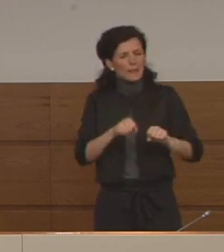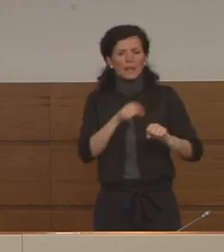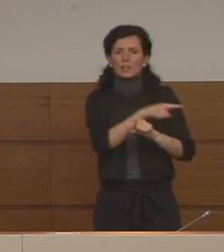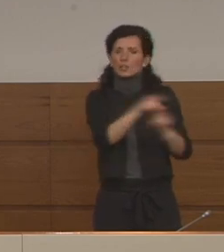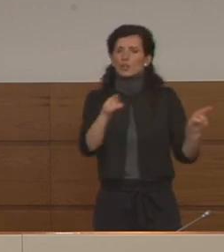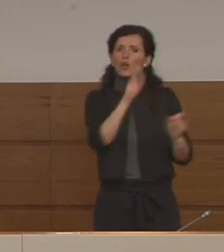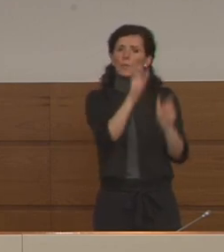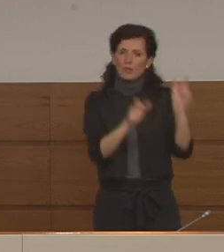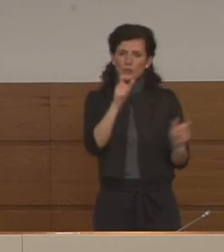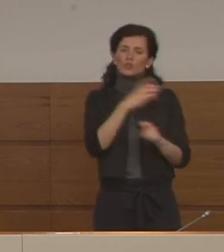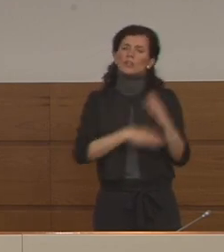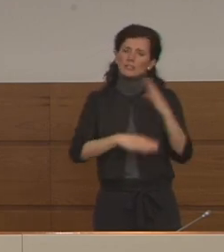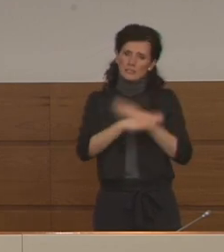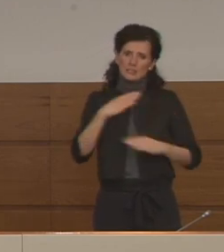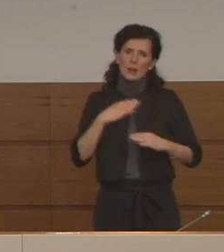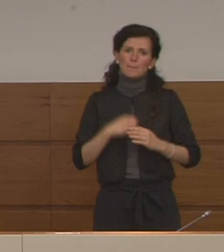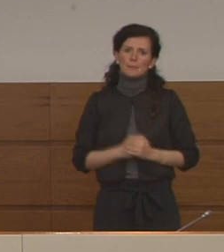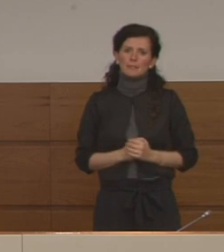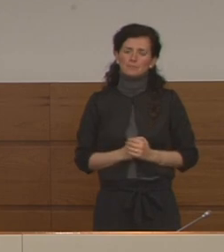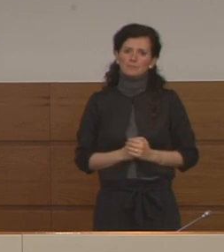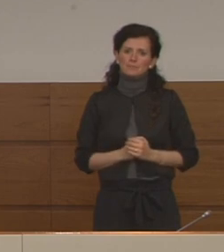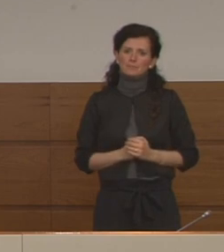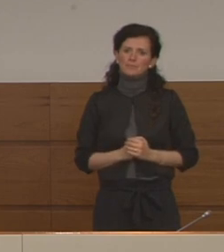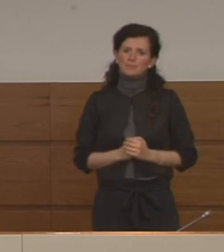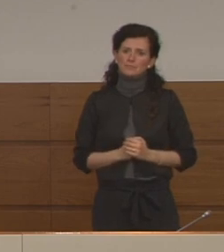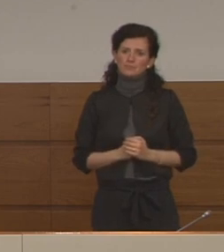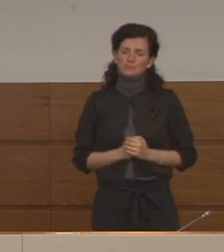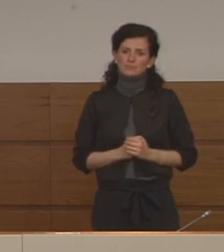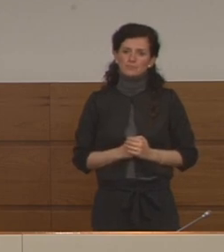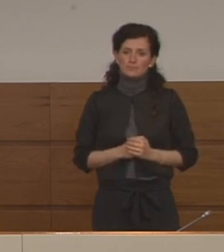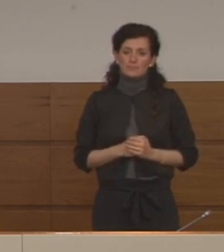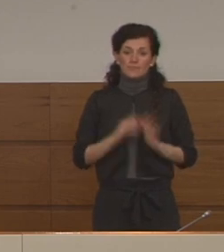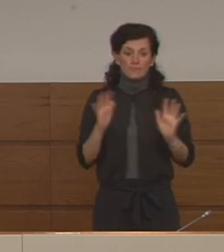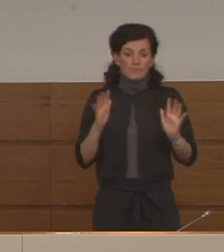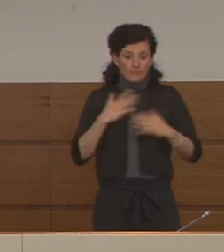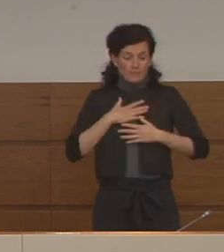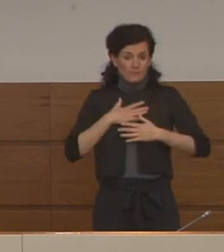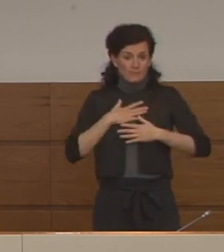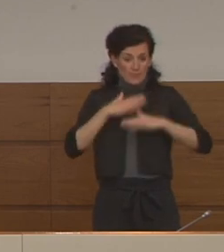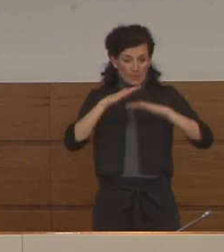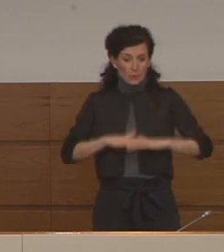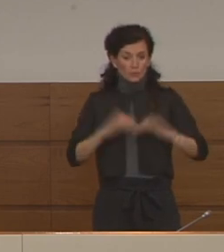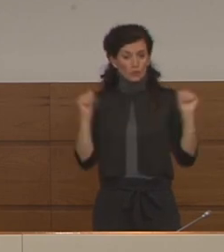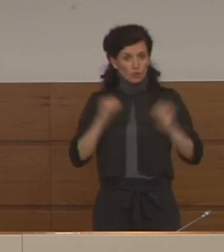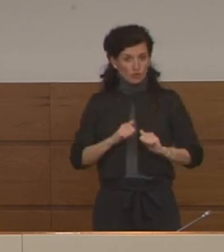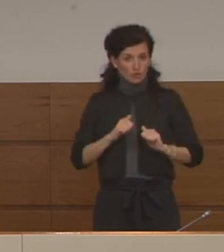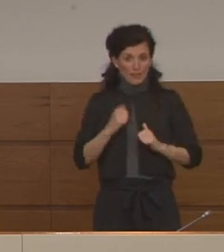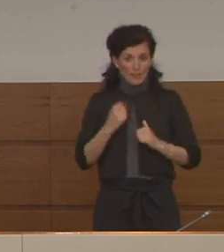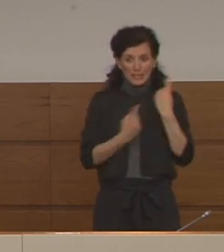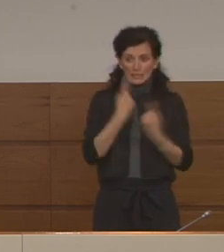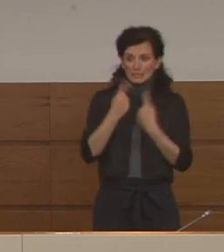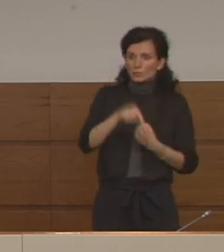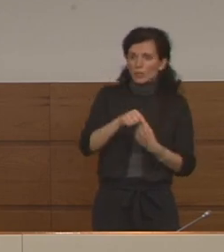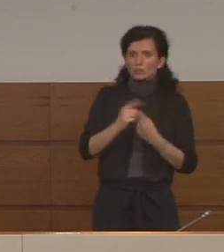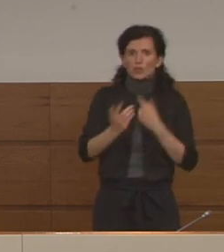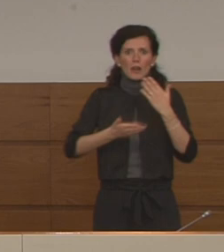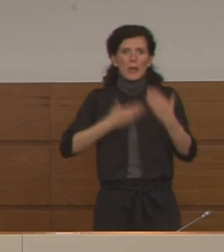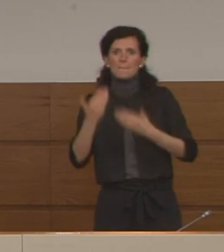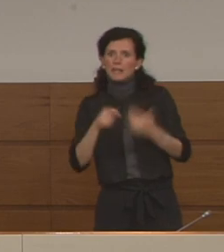Per quello che ci riguarda come Dipartimento della Protezione Civile, ma anche in questa emergenza, come sistema delle emergenze,